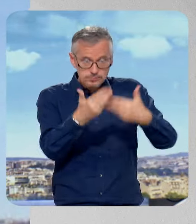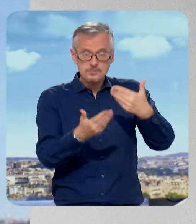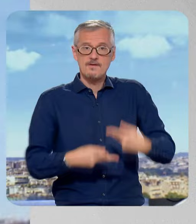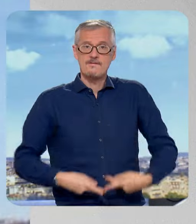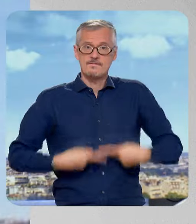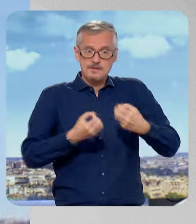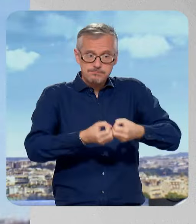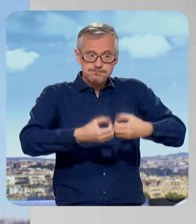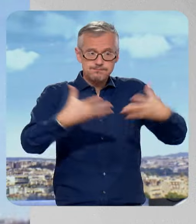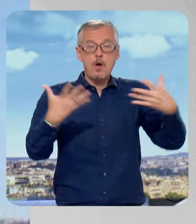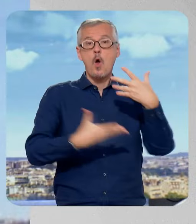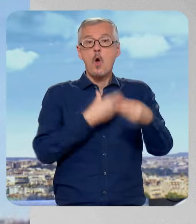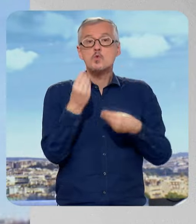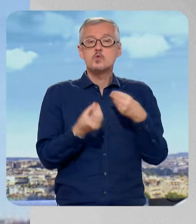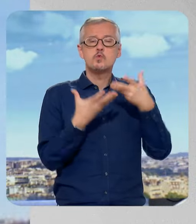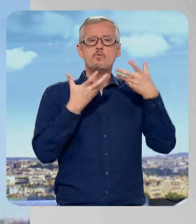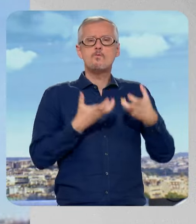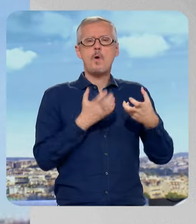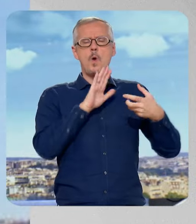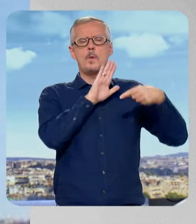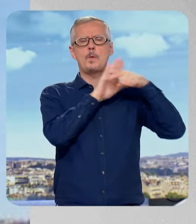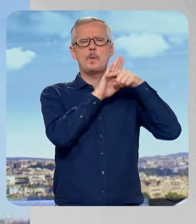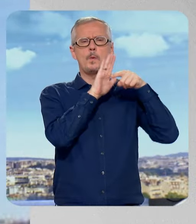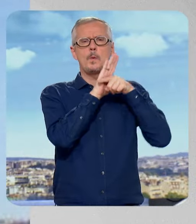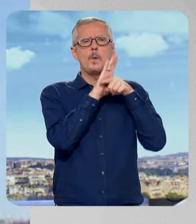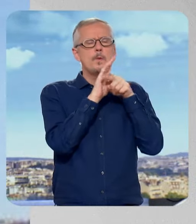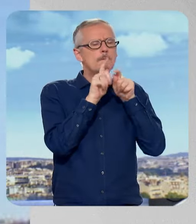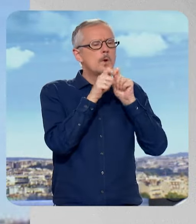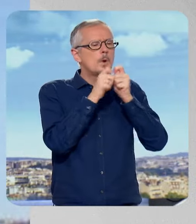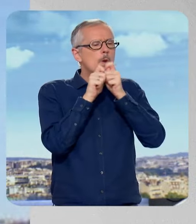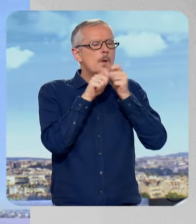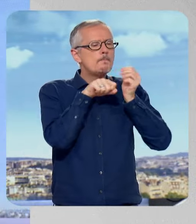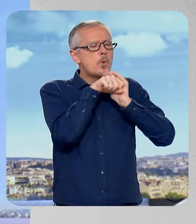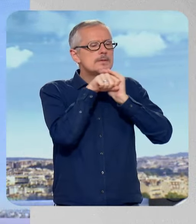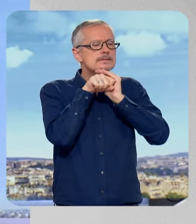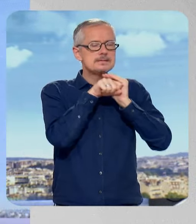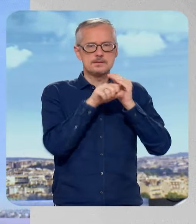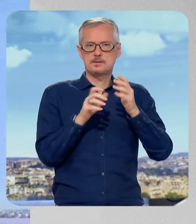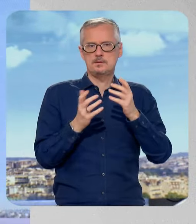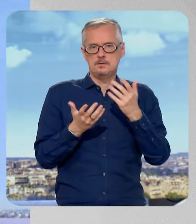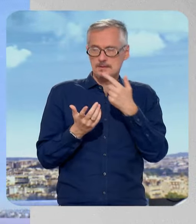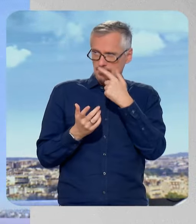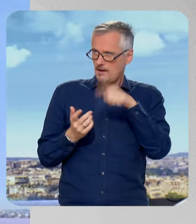un congrès du PS... Ce que je demande au PS, c'est d'avoir une position claire,